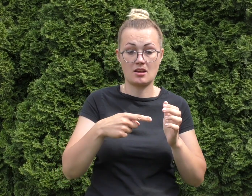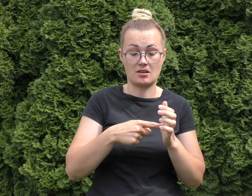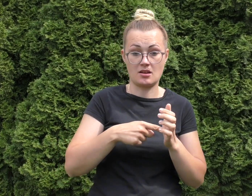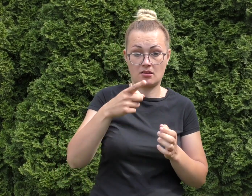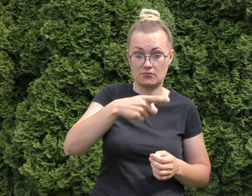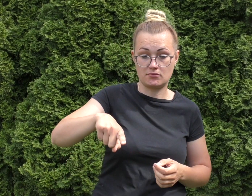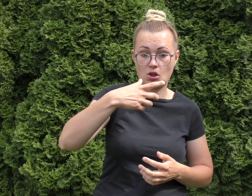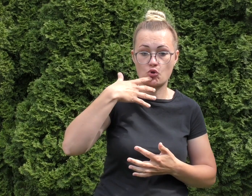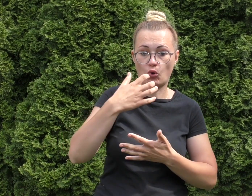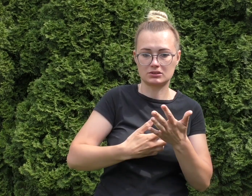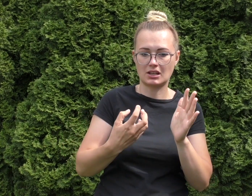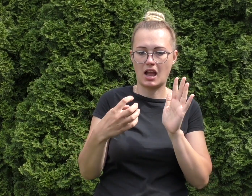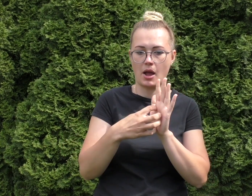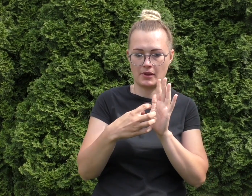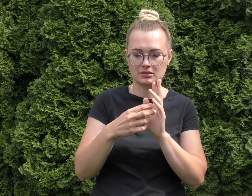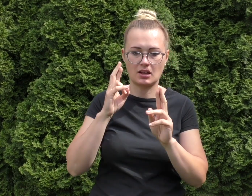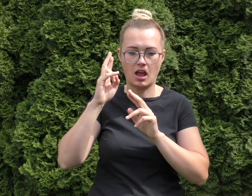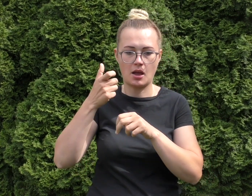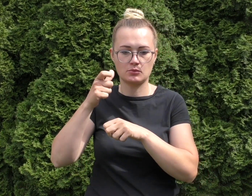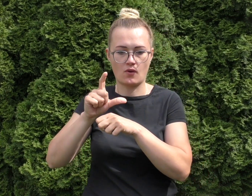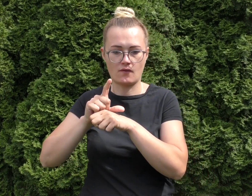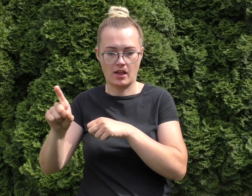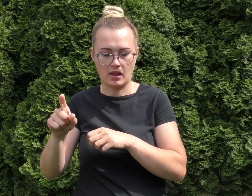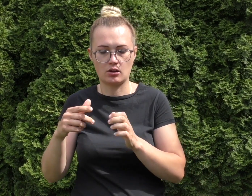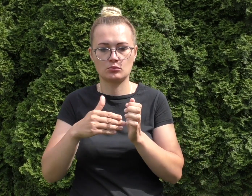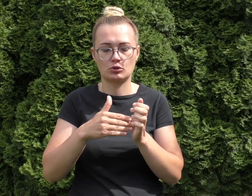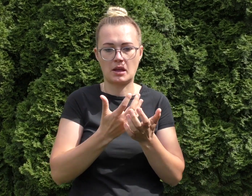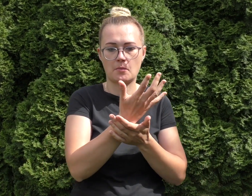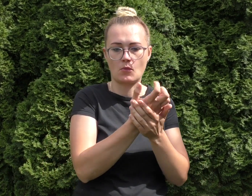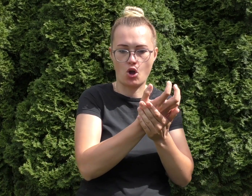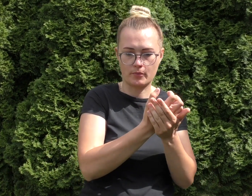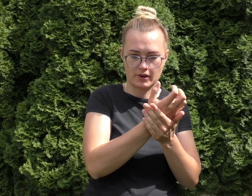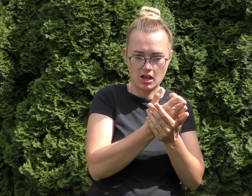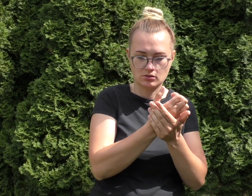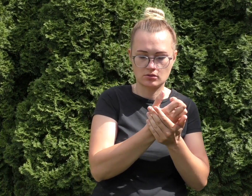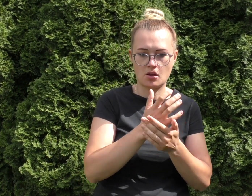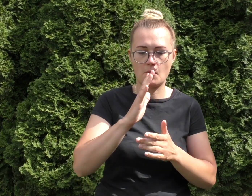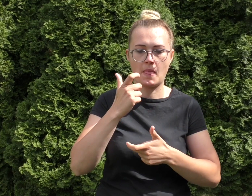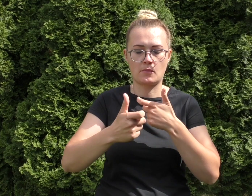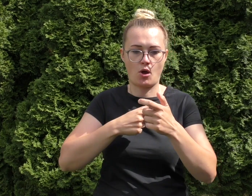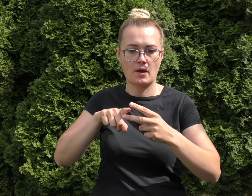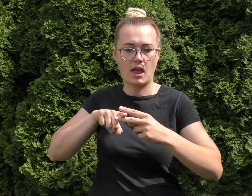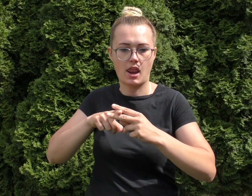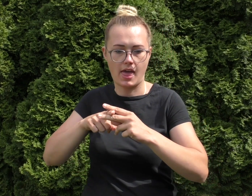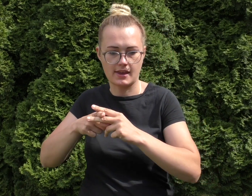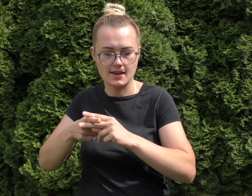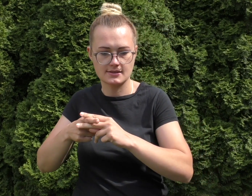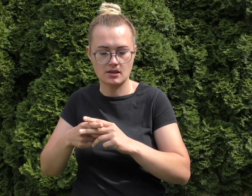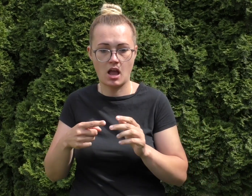Aby skorzystać z aplikacji mobilnej Alarm112 należy pobrać aplikację i dokonać rejestracji.